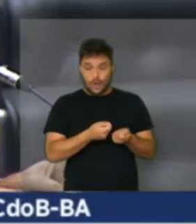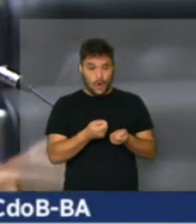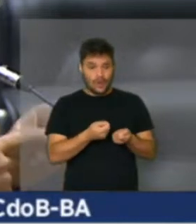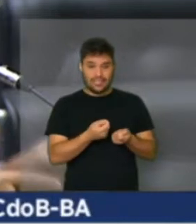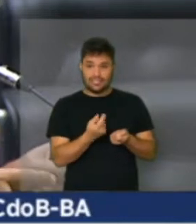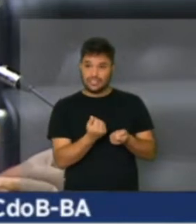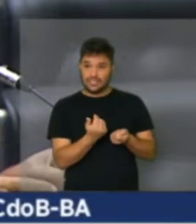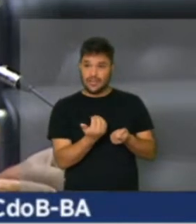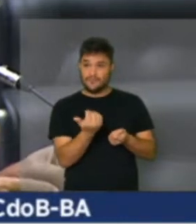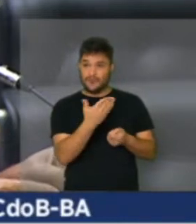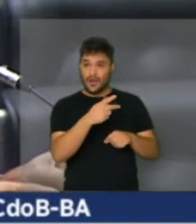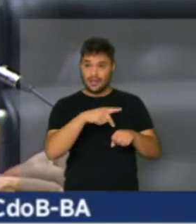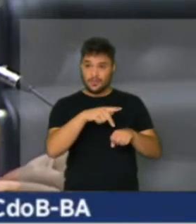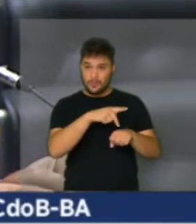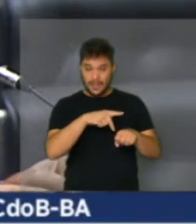SÓ O... O MINISTRO, MAS... QUANTOS OUTROS GUEDES ESTÃ